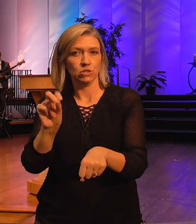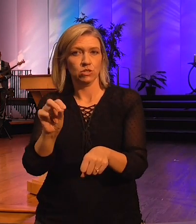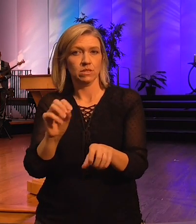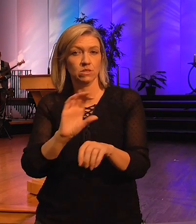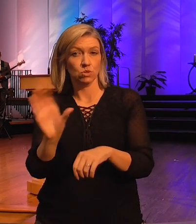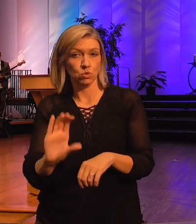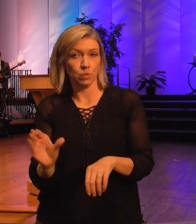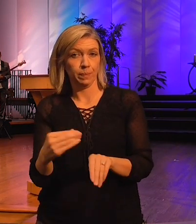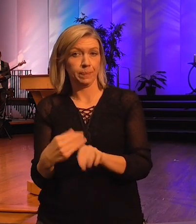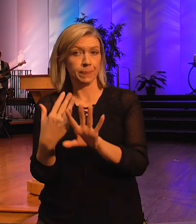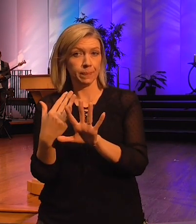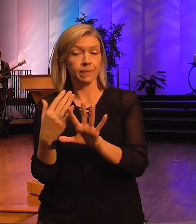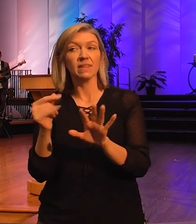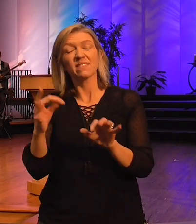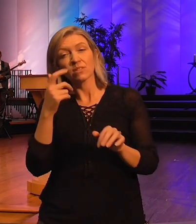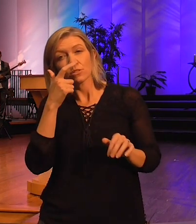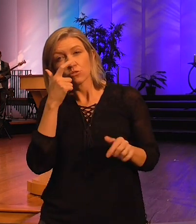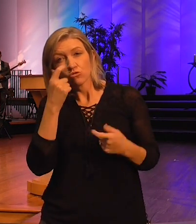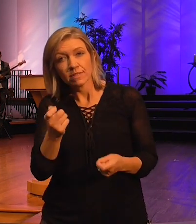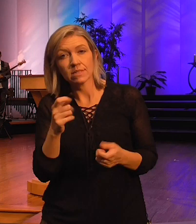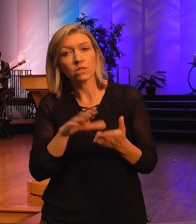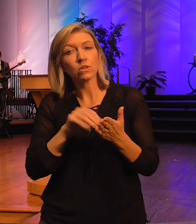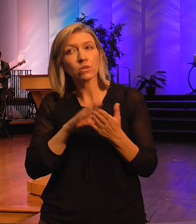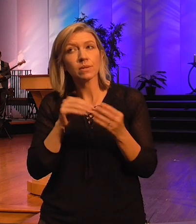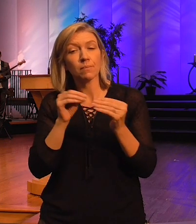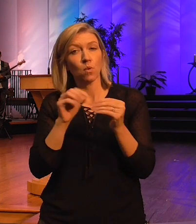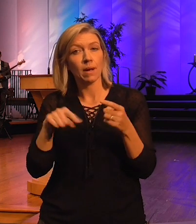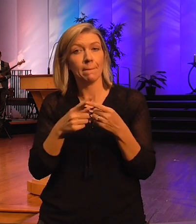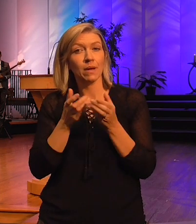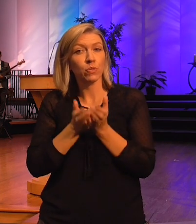en la sesión informativa y obtener más información sobre el crucero y cómo será,